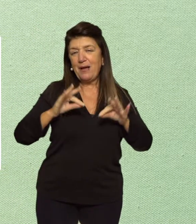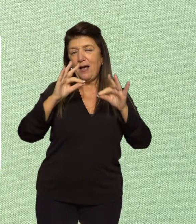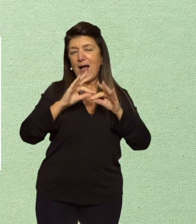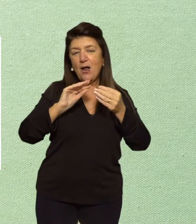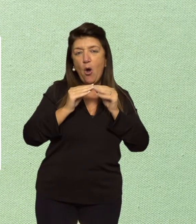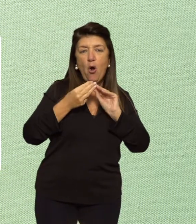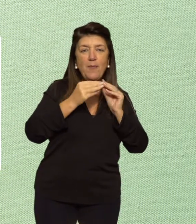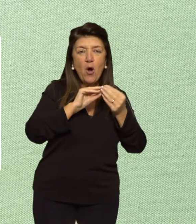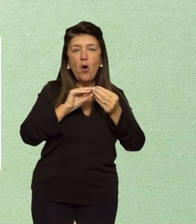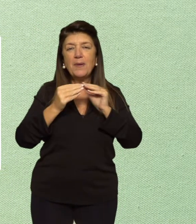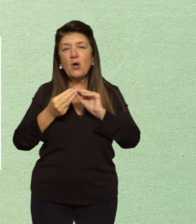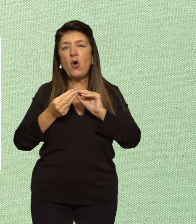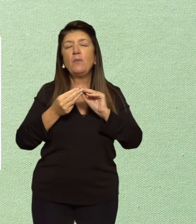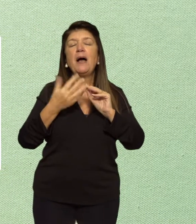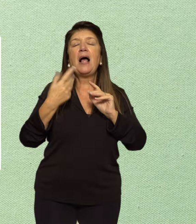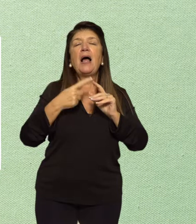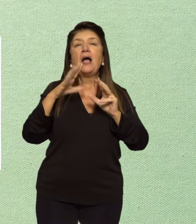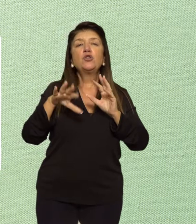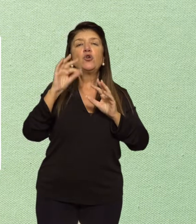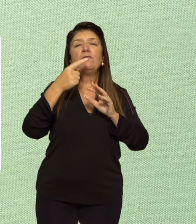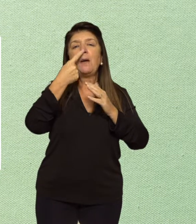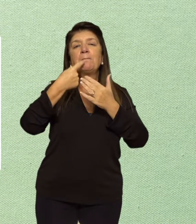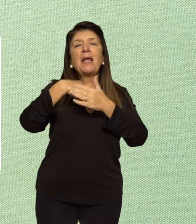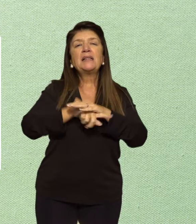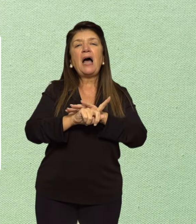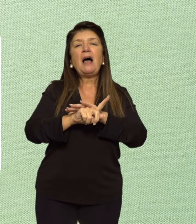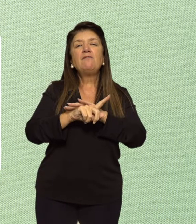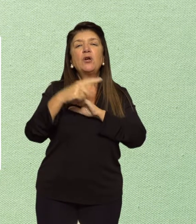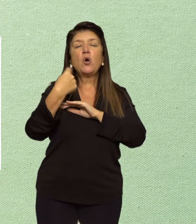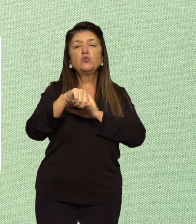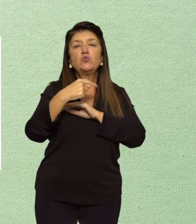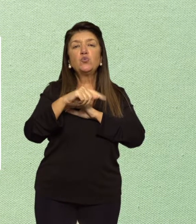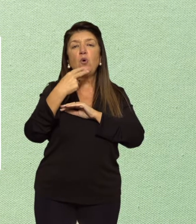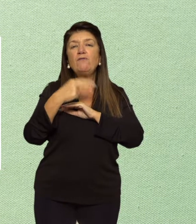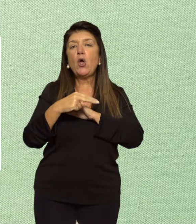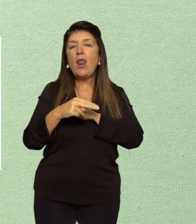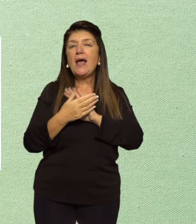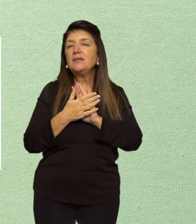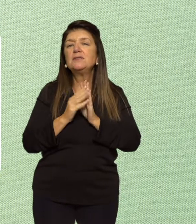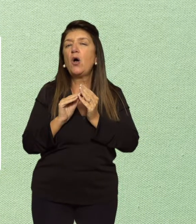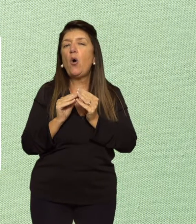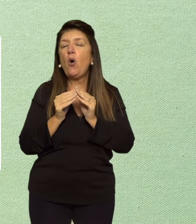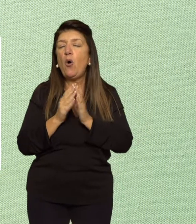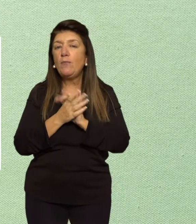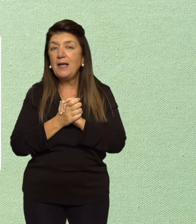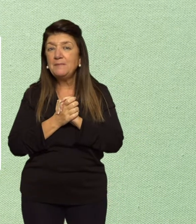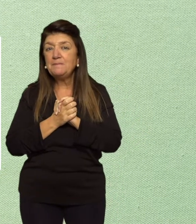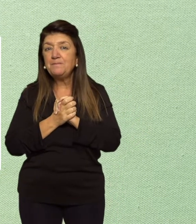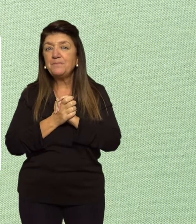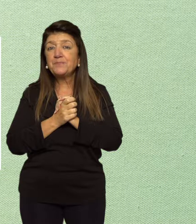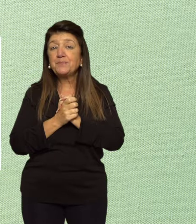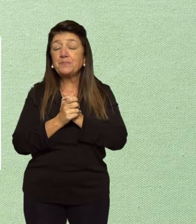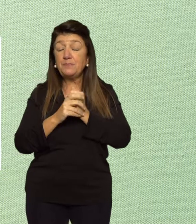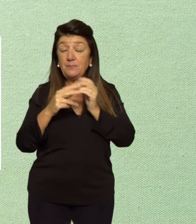Esatto sì, ne parlavamo in termini che una violenza, fatte 'mutatis mutandis' è un